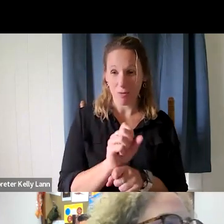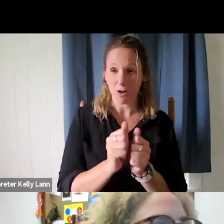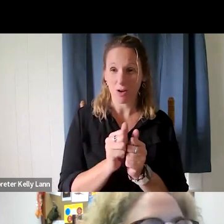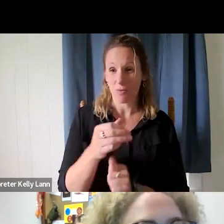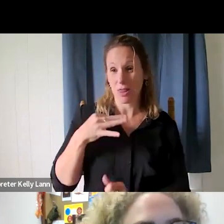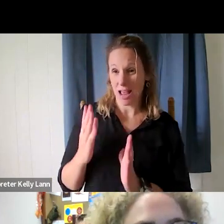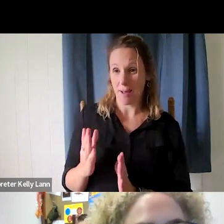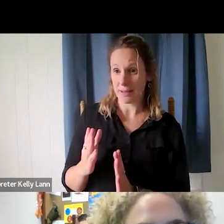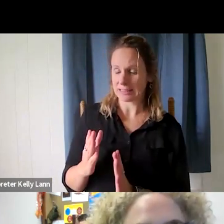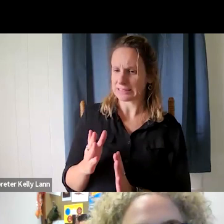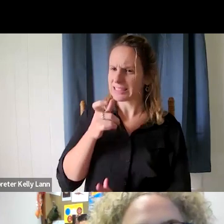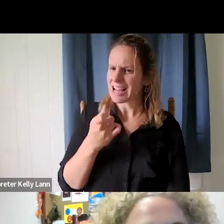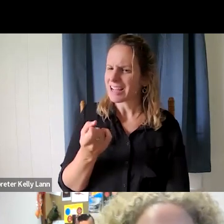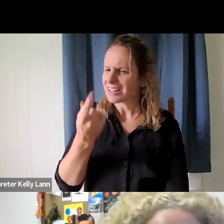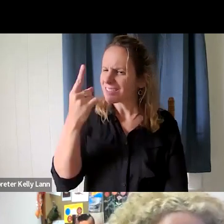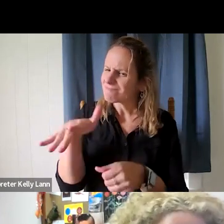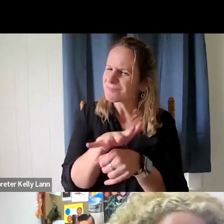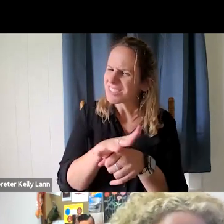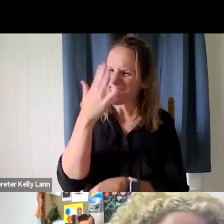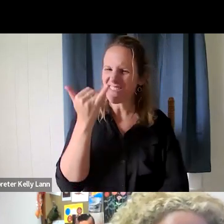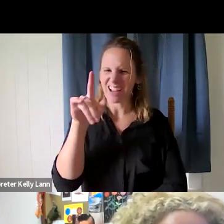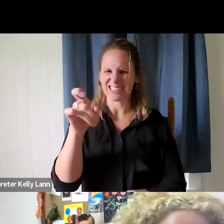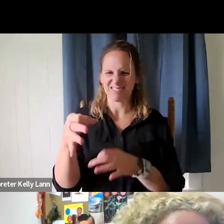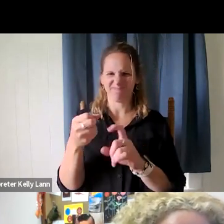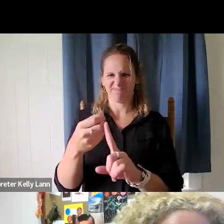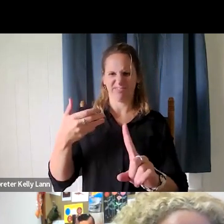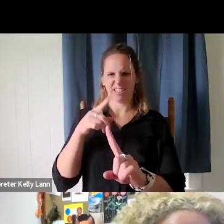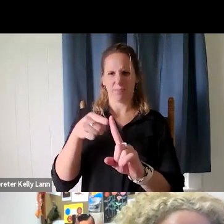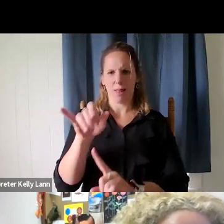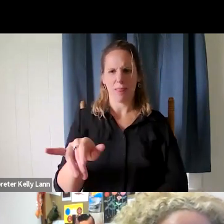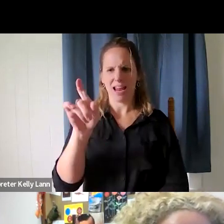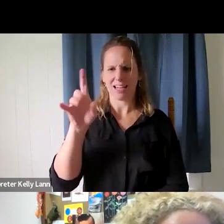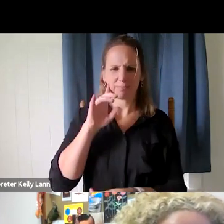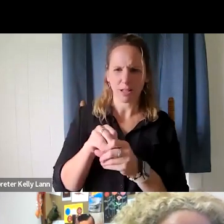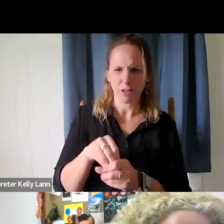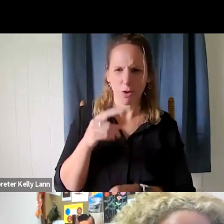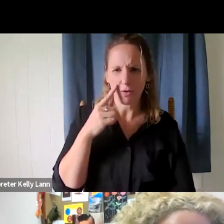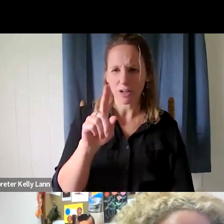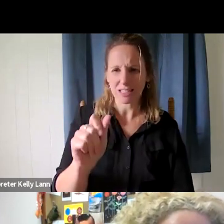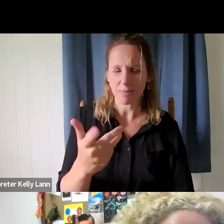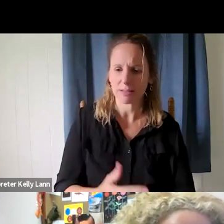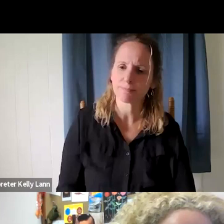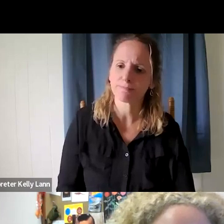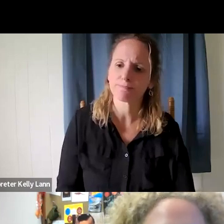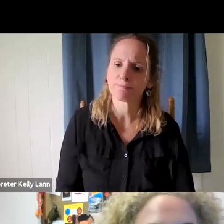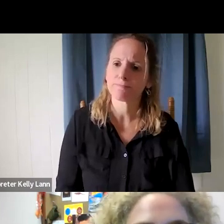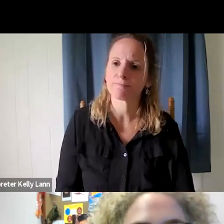que realmente no entendían muy bien por qué esto era algo que debería formar parte de cualquier solicitud de incapacidad? [Amanda] Claro,